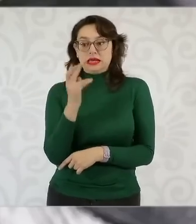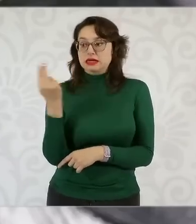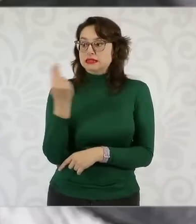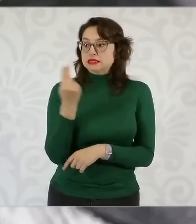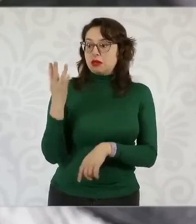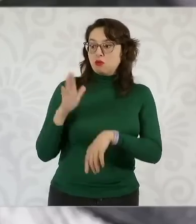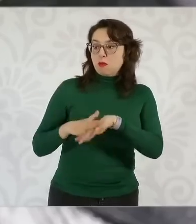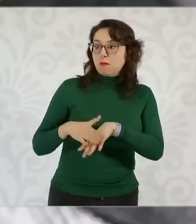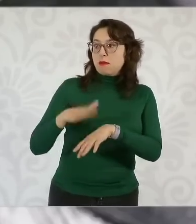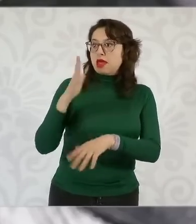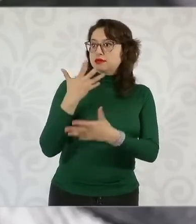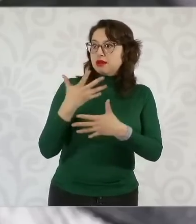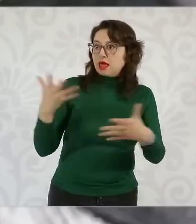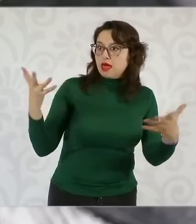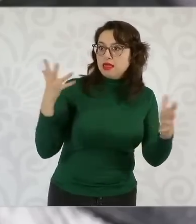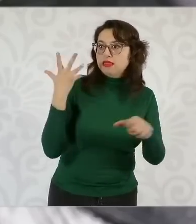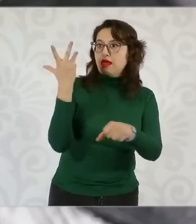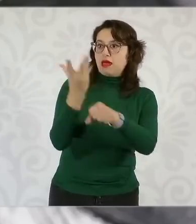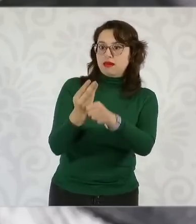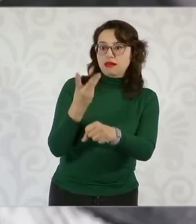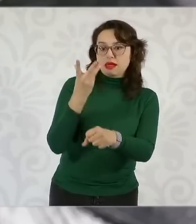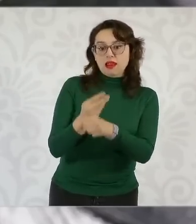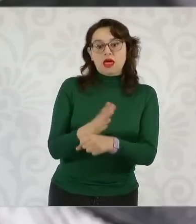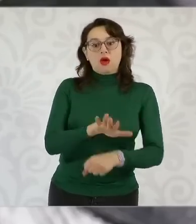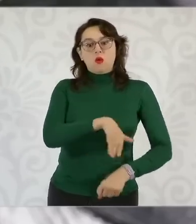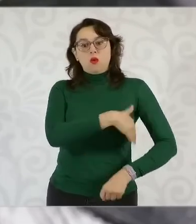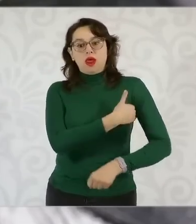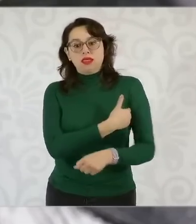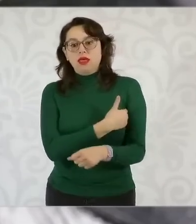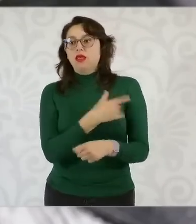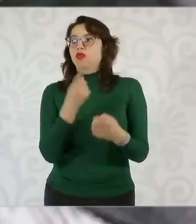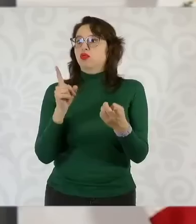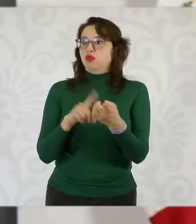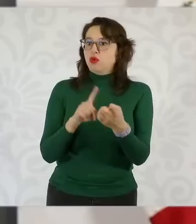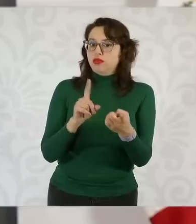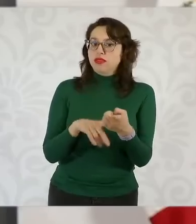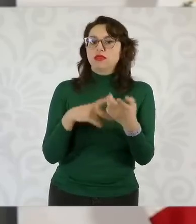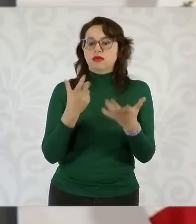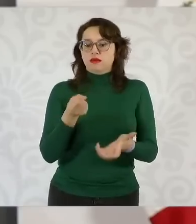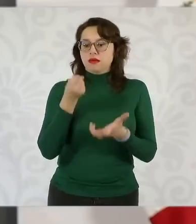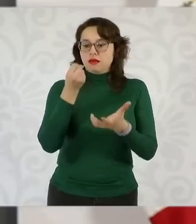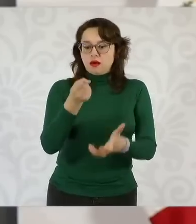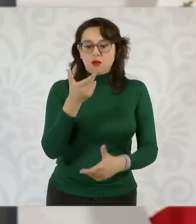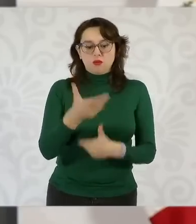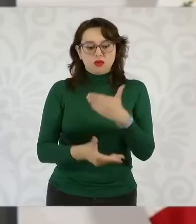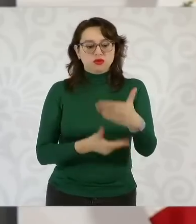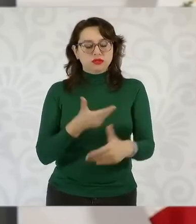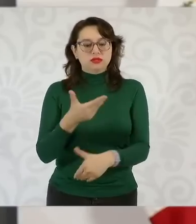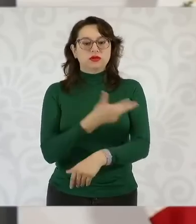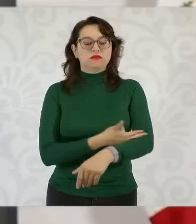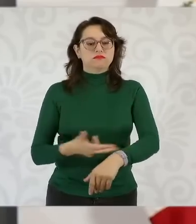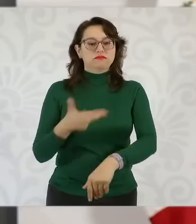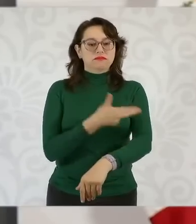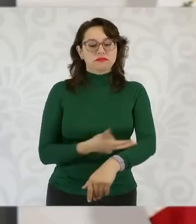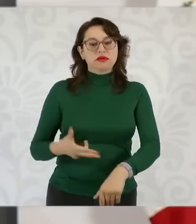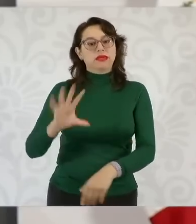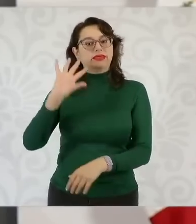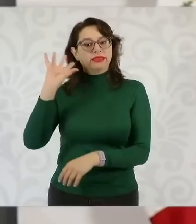vamos a reforzar nuestros los procesos invertir en tecnología de punta y optimizar nuestra tecnología